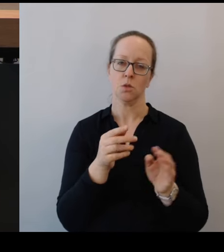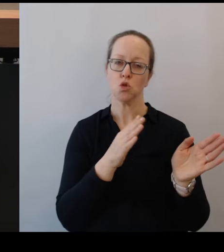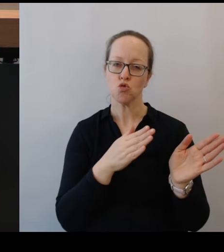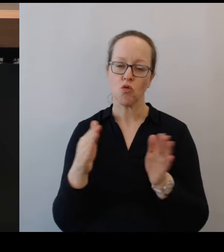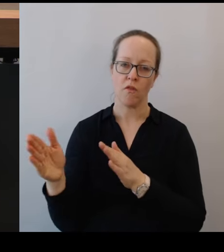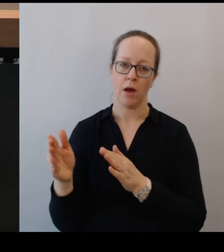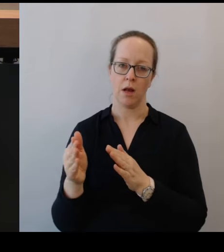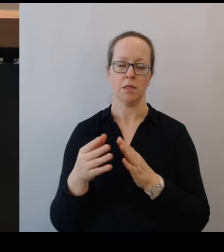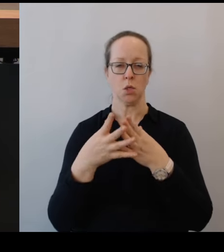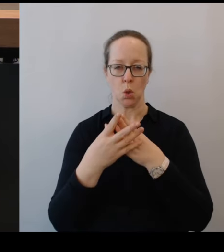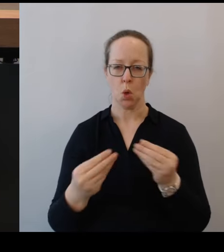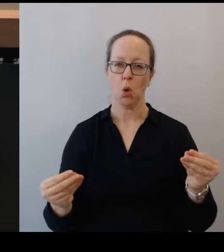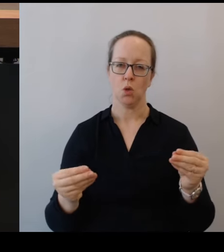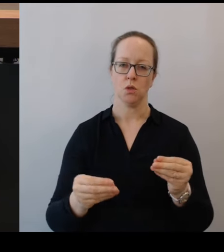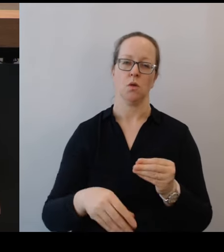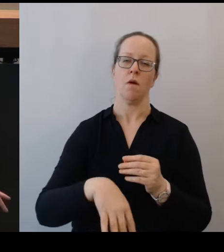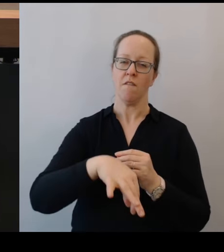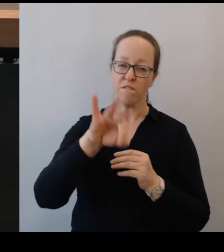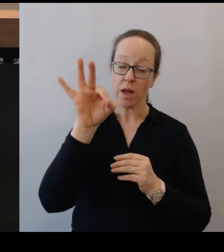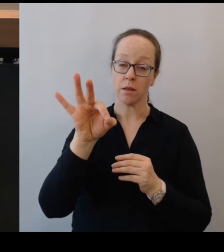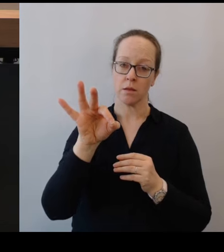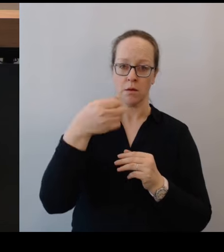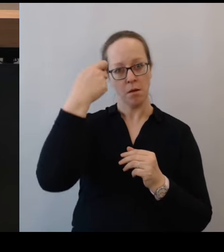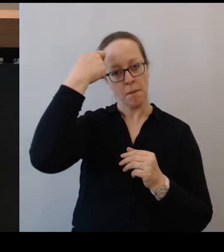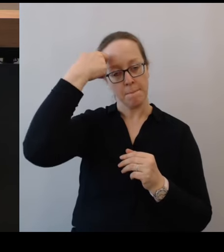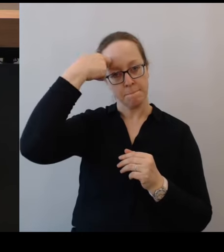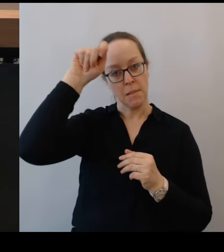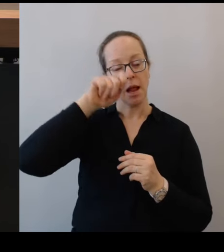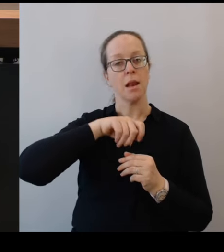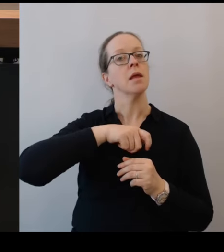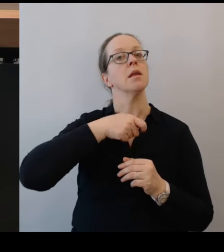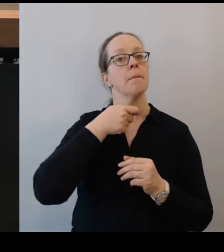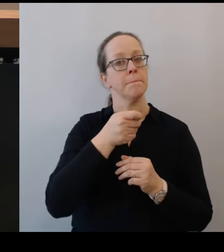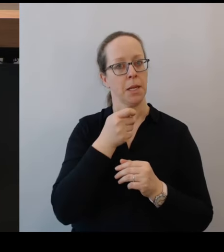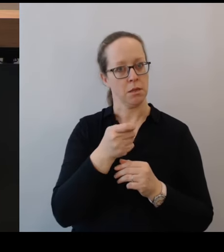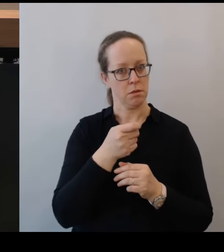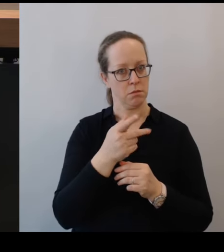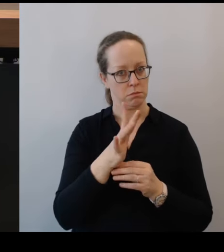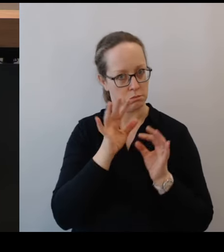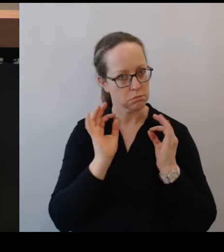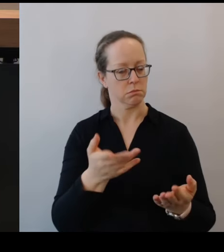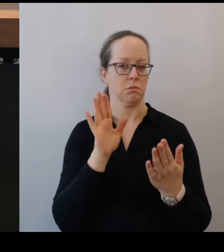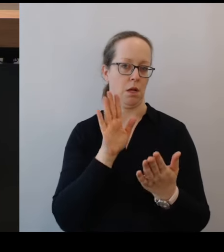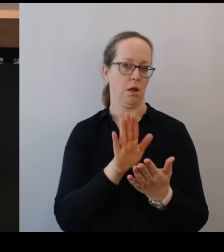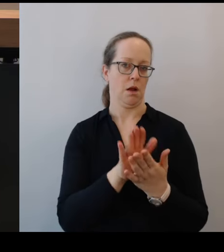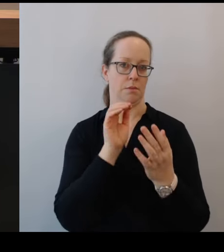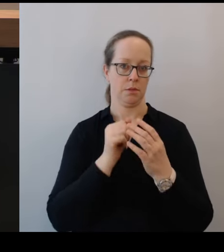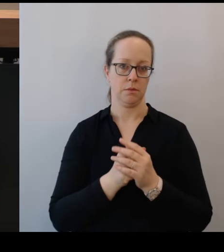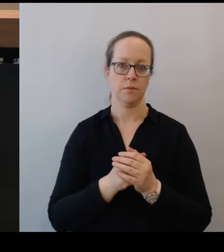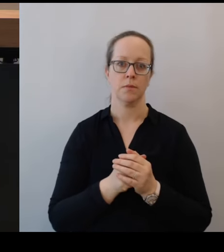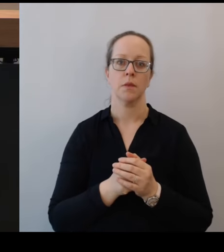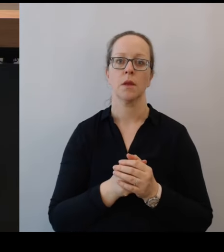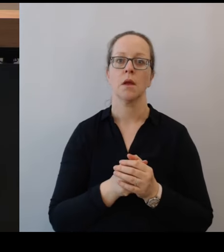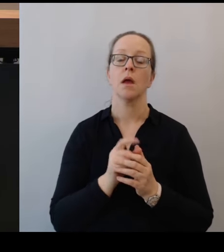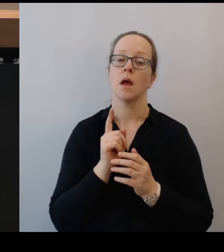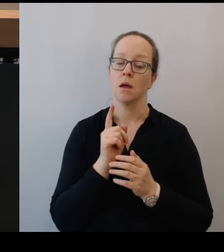Das verspreche ich Ihnen. Diesem Antrag werden wir aber nicht zustimmen und haben auch nicht zugestimmt. Ich danke Ihnen